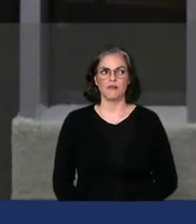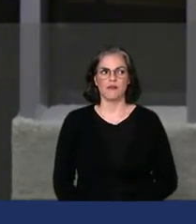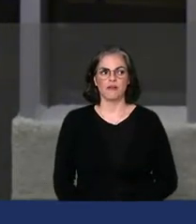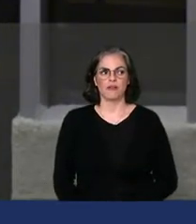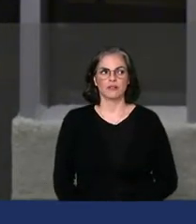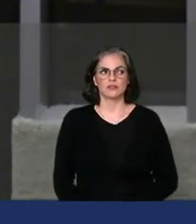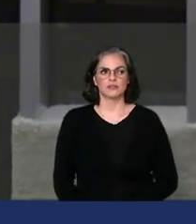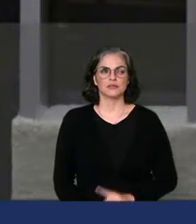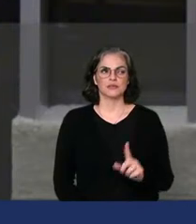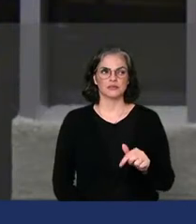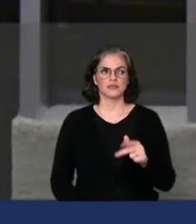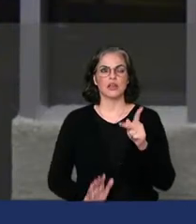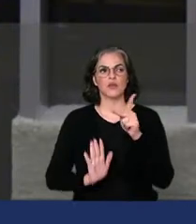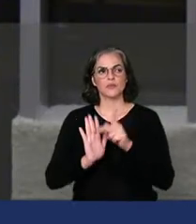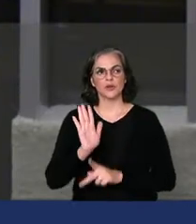UNANIMIDADE, É UM PROJETO QUE